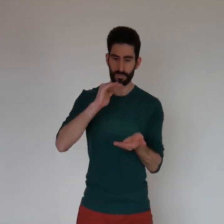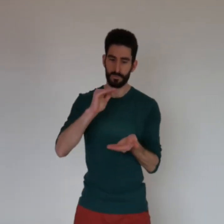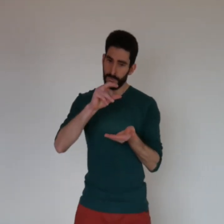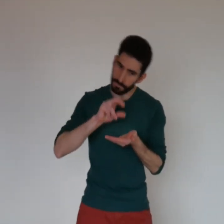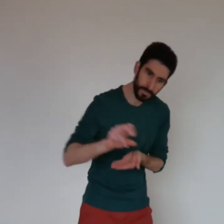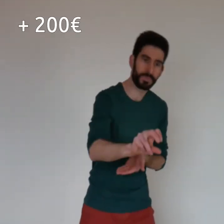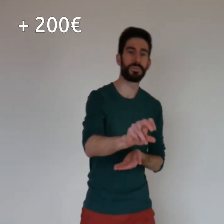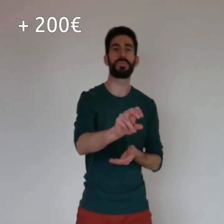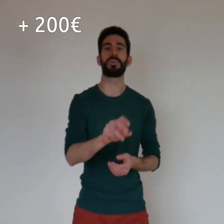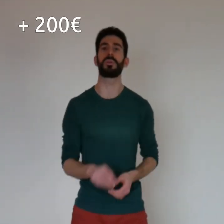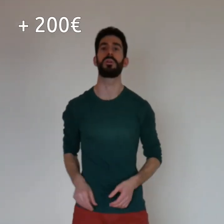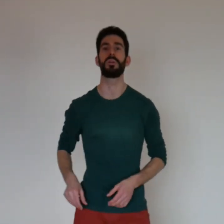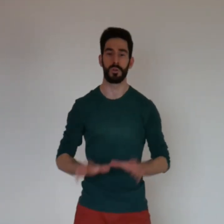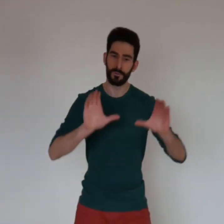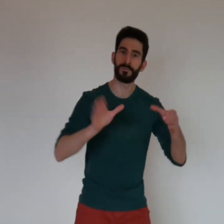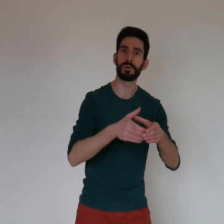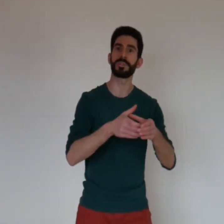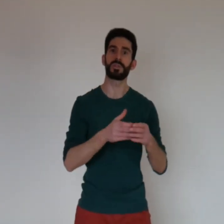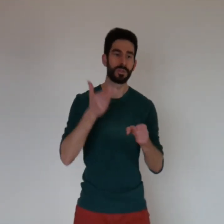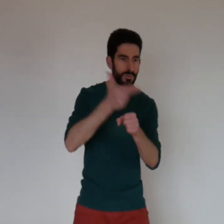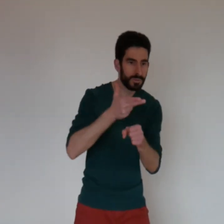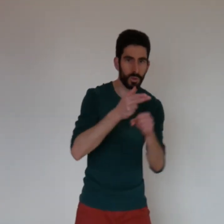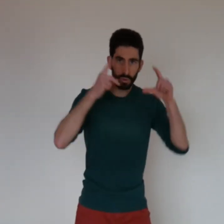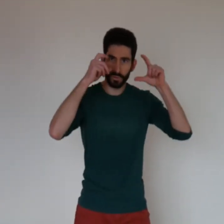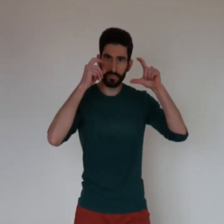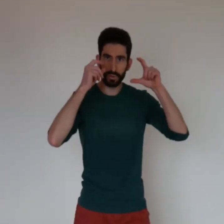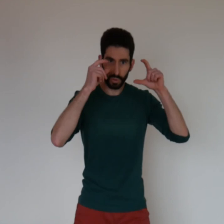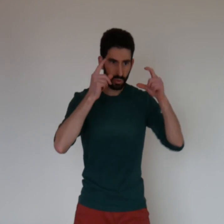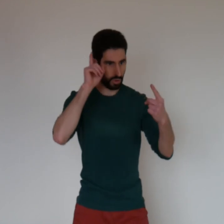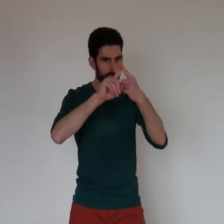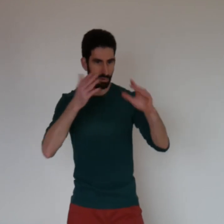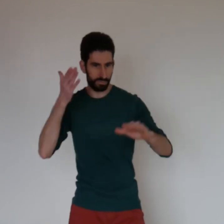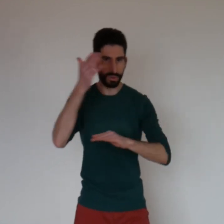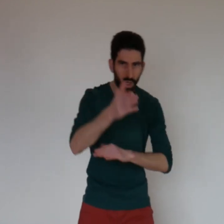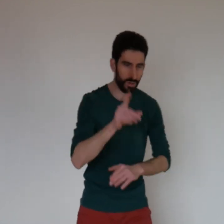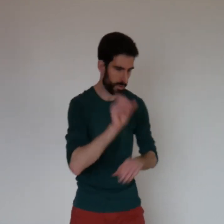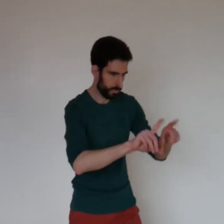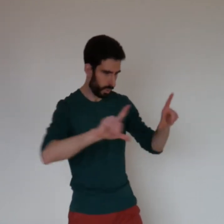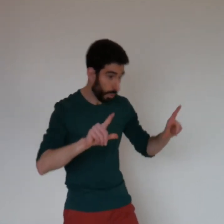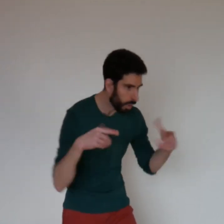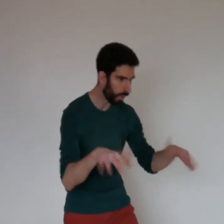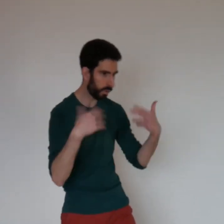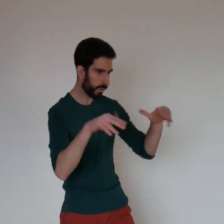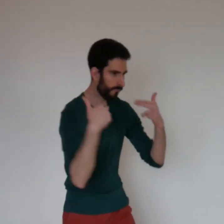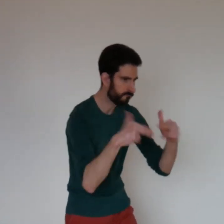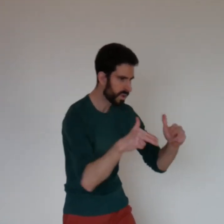L'argent en plus servira à financer une formation de vidéo/photo pour réaliser plus tard des superbes vidéos.